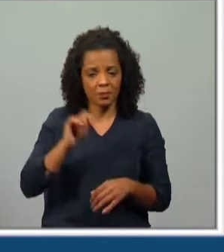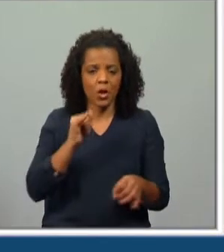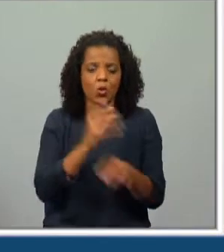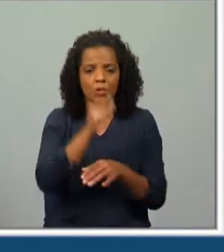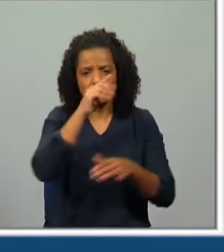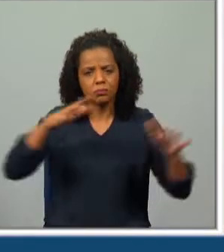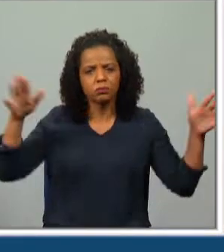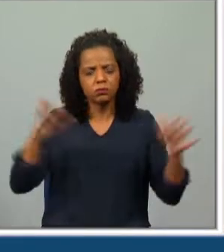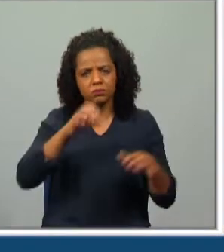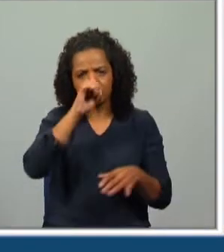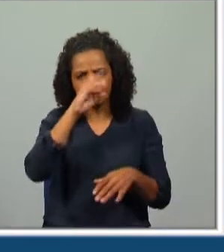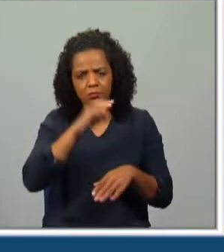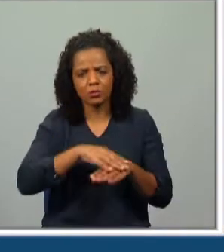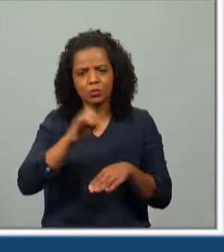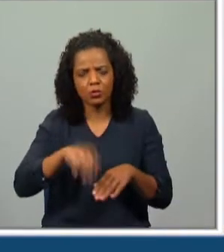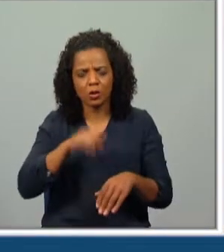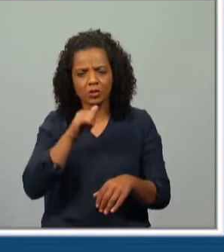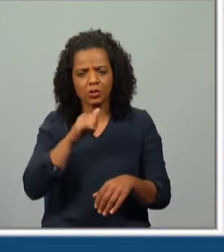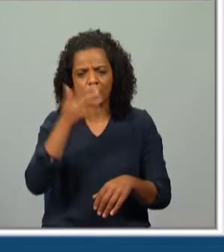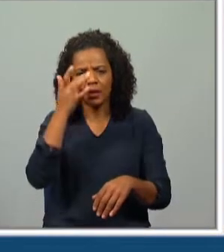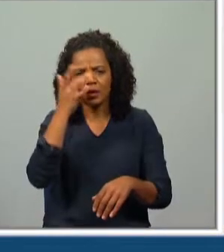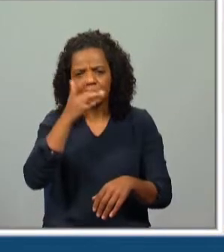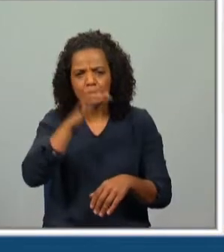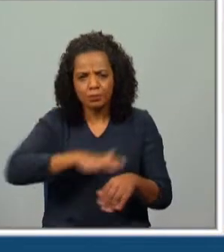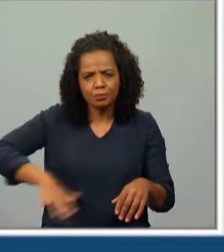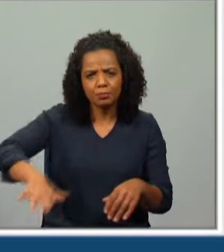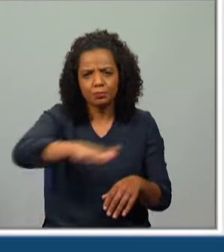Surpreendida as pessoas mortíferas Marias negras e apesar da vontade de 震驚了那些致命的人黑瑪麗亞斯，儘管渴望